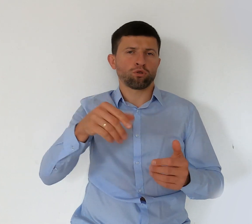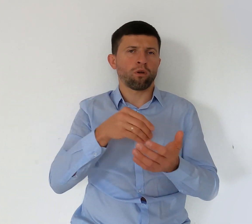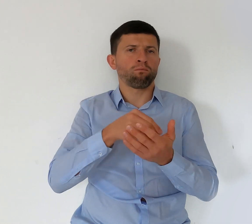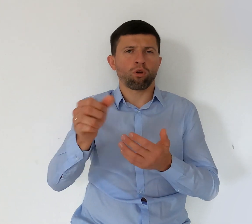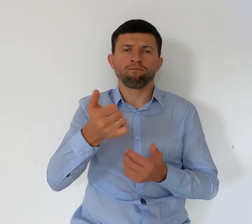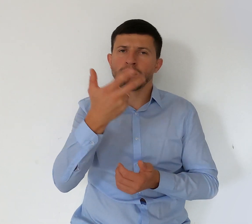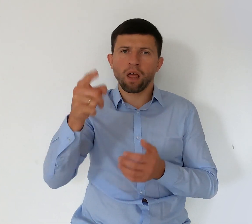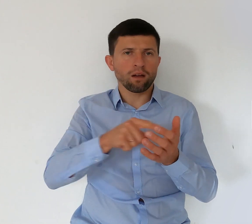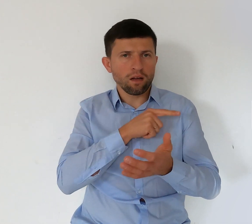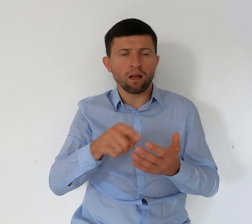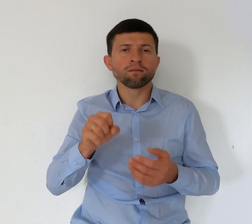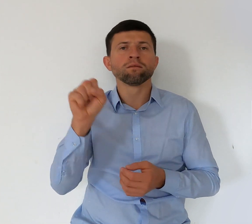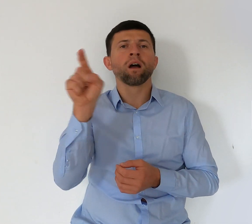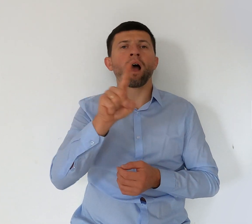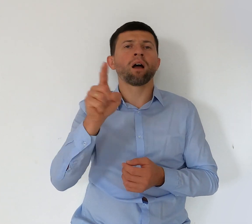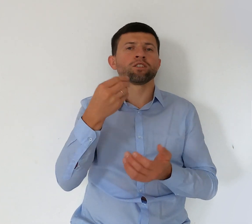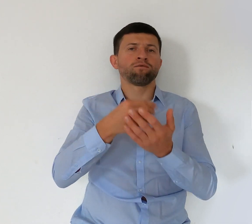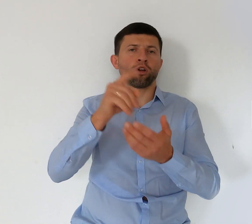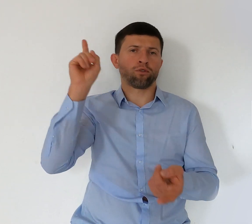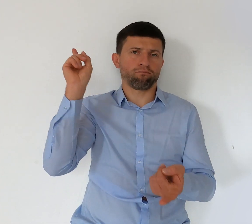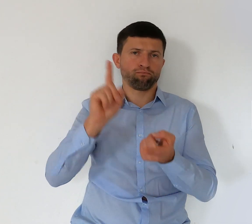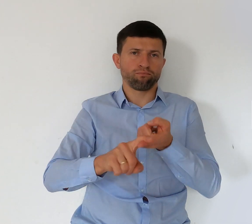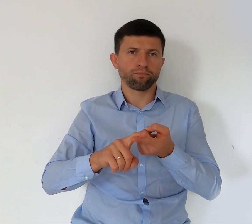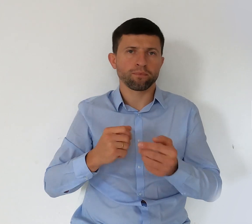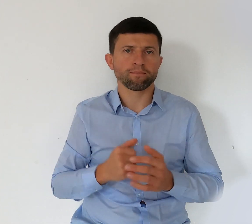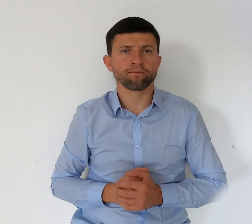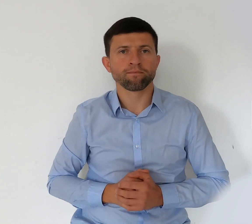Bonem można płacić wielokrotnie, aż do wyczerpania kwoty.